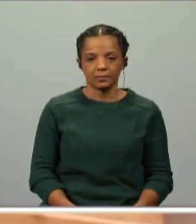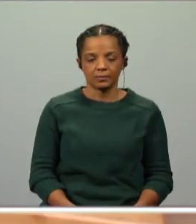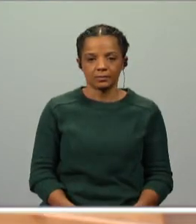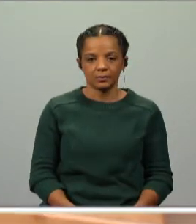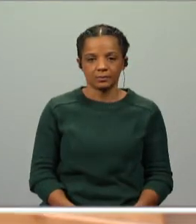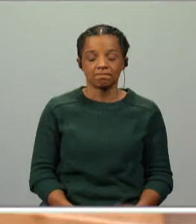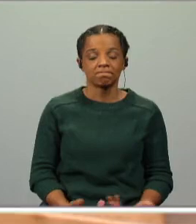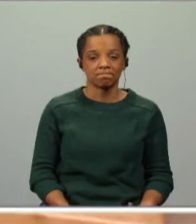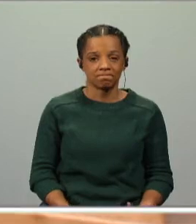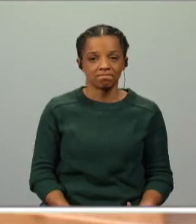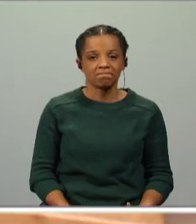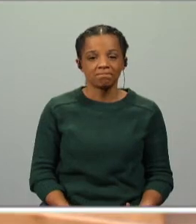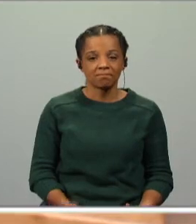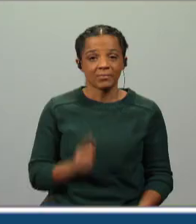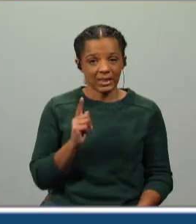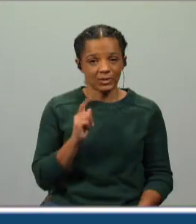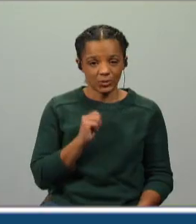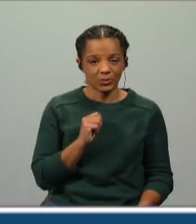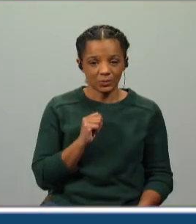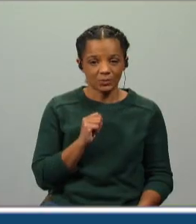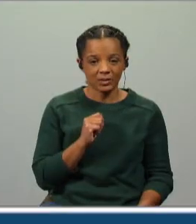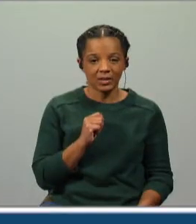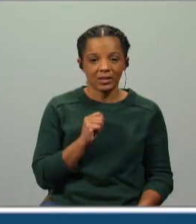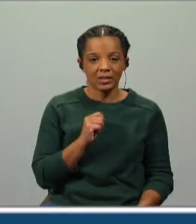E então é isso mesmo, Feliz Natal,